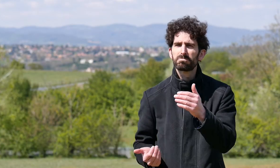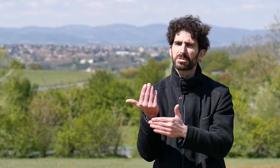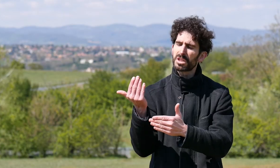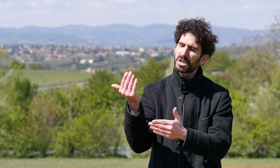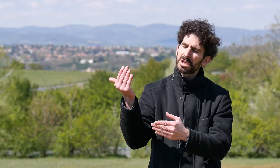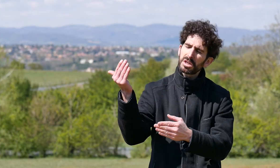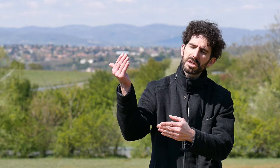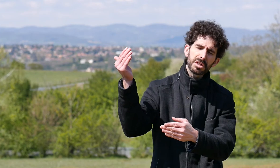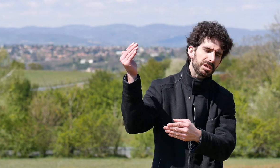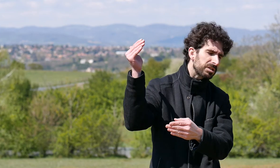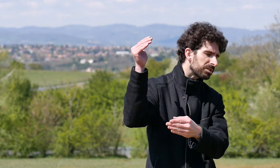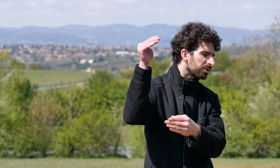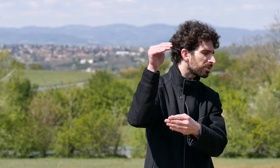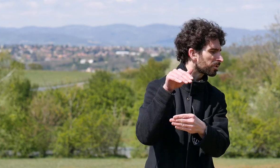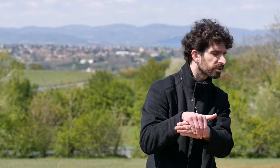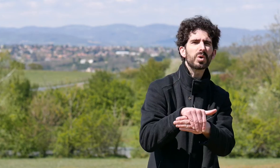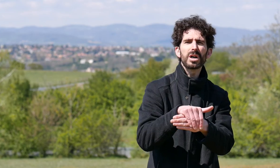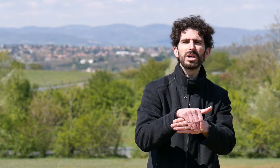du matin jusqu'au soir.